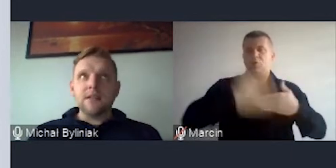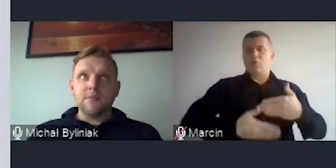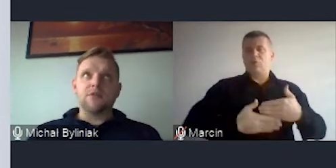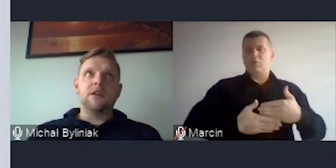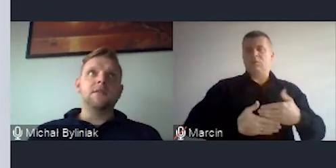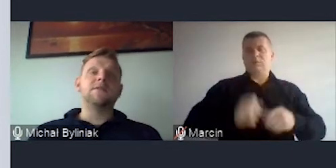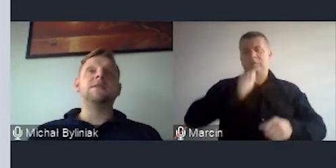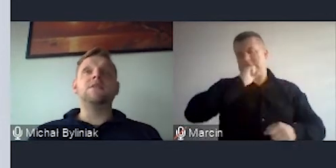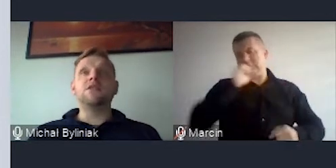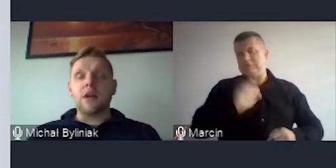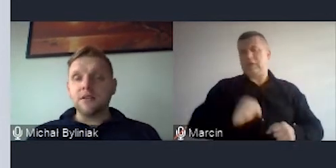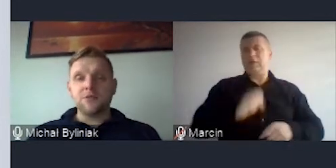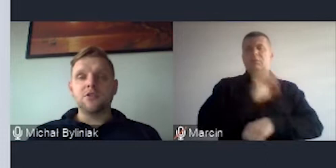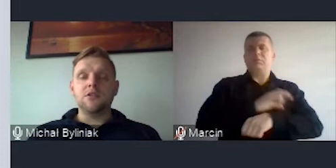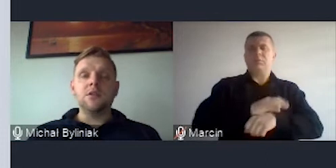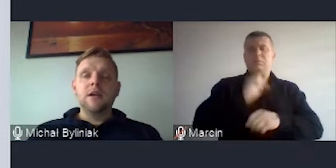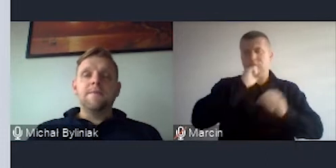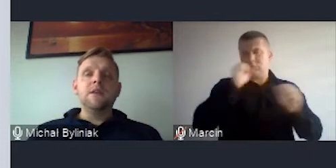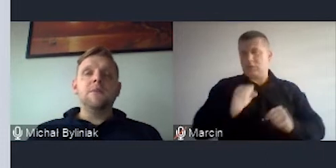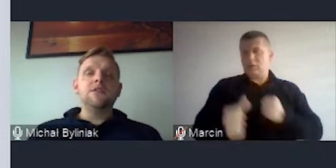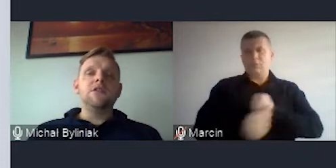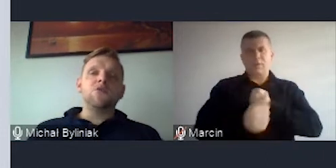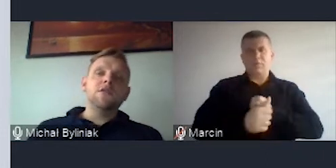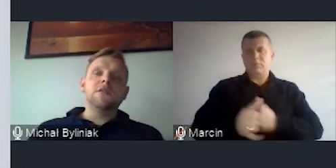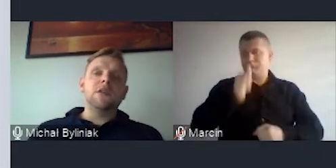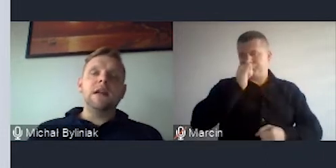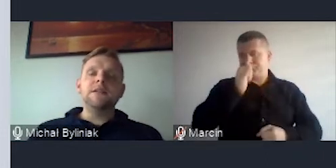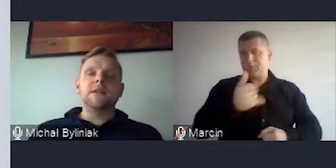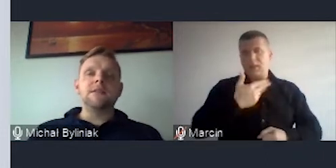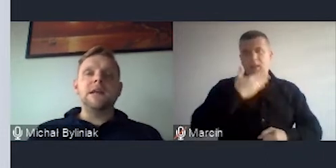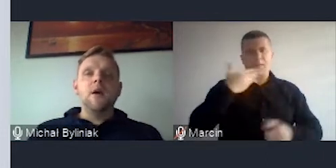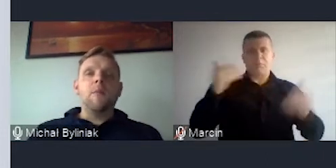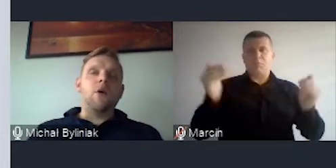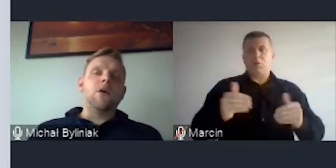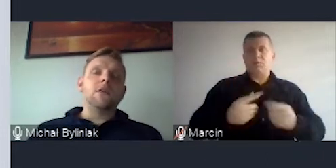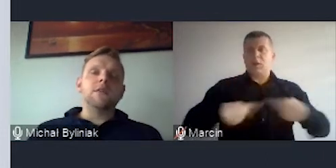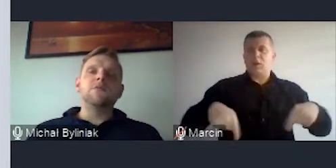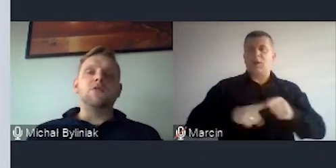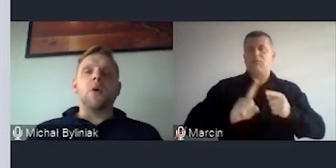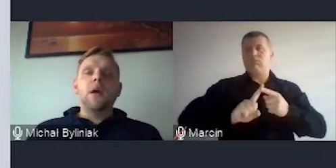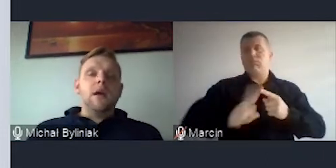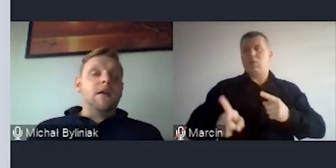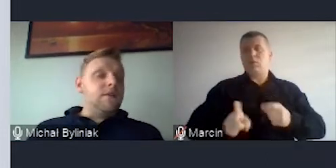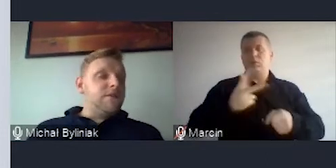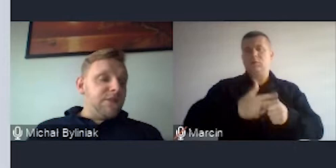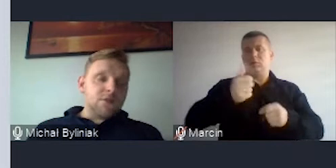że żaden projekt, w zasadzie z żadnych przyczyn nie będzie możliwy do realizacji po tym dniu.